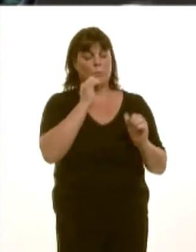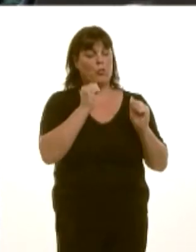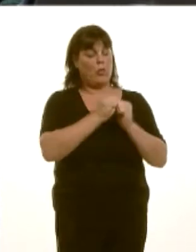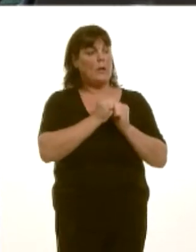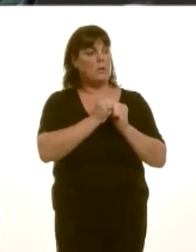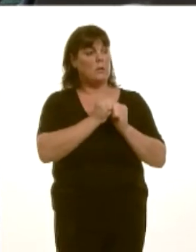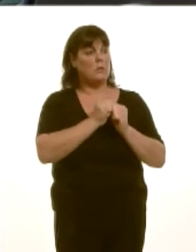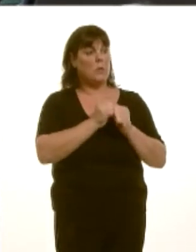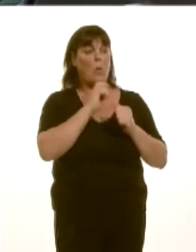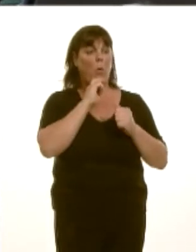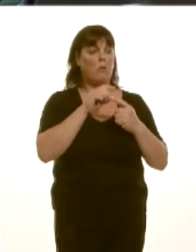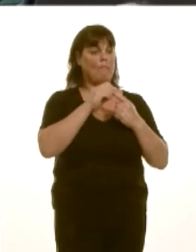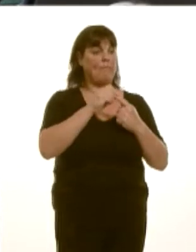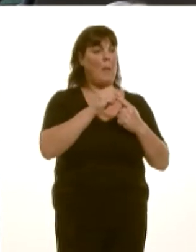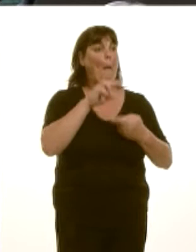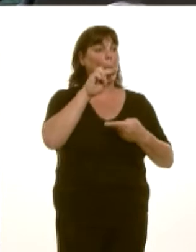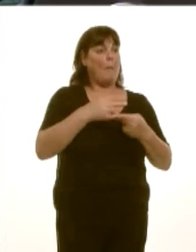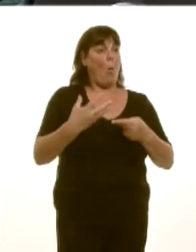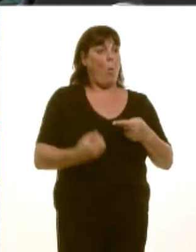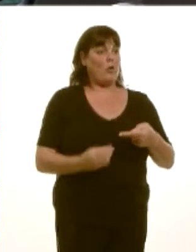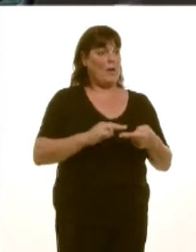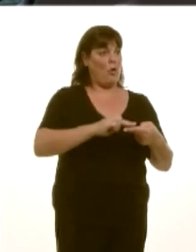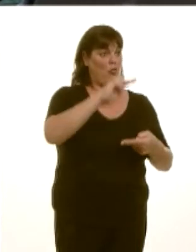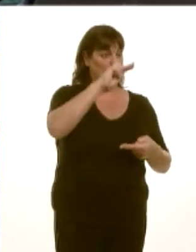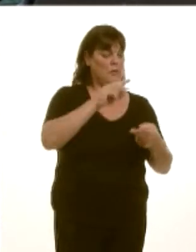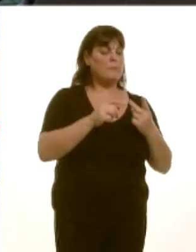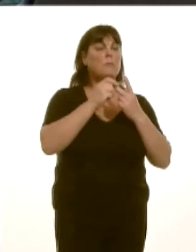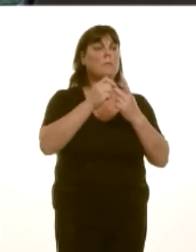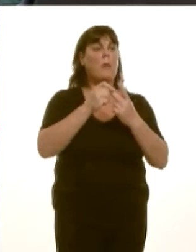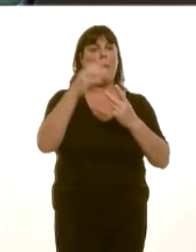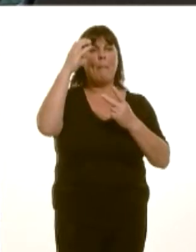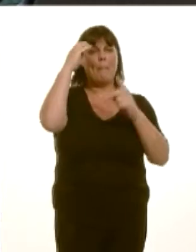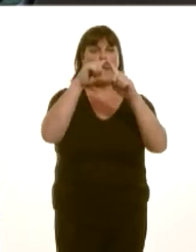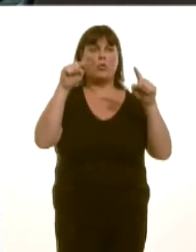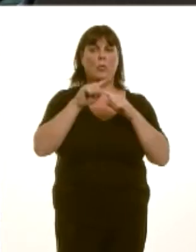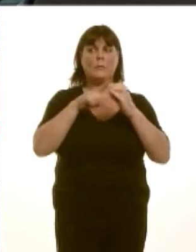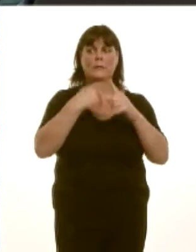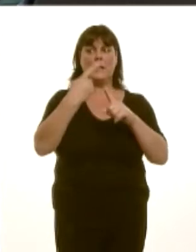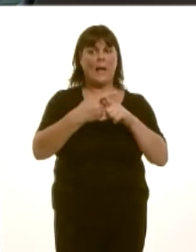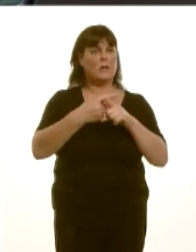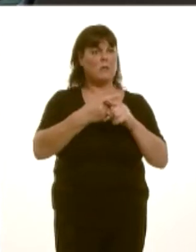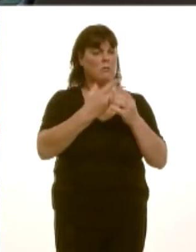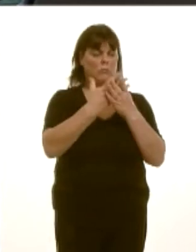neu beth bynnag yr ydych am ei alw, ac y byddwn yn sicrhau bod pobl yn teimlo bod unrhyw wellhad